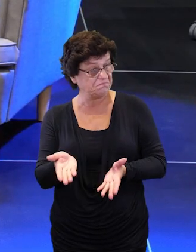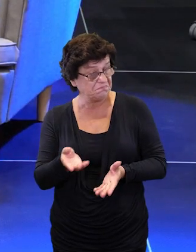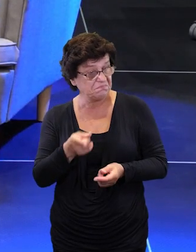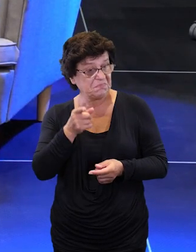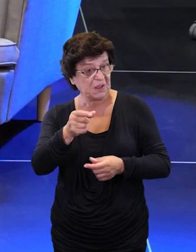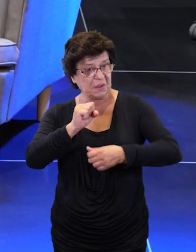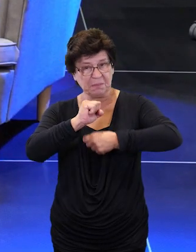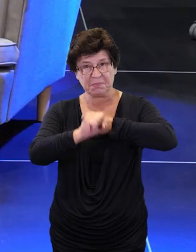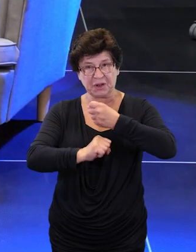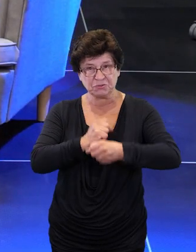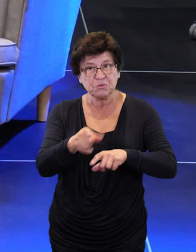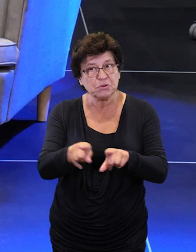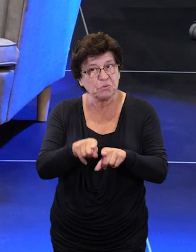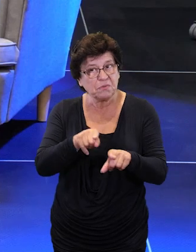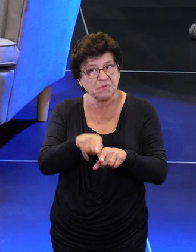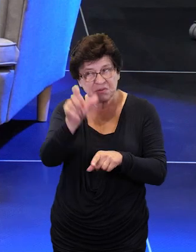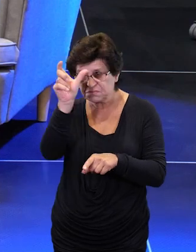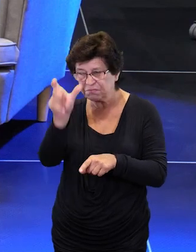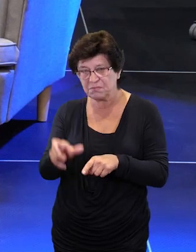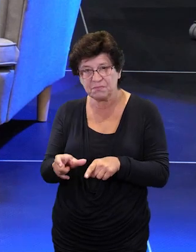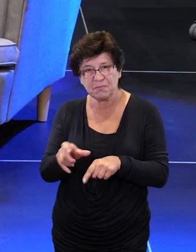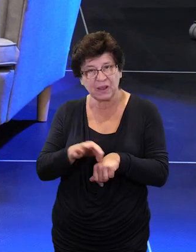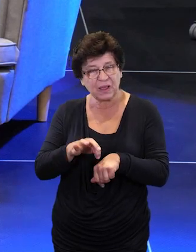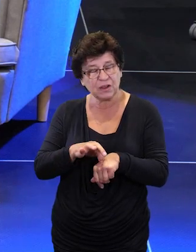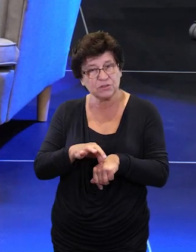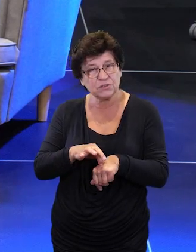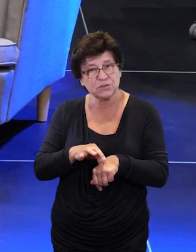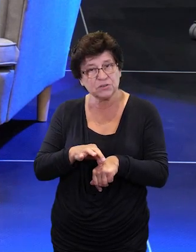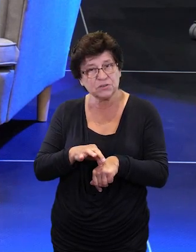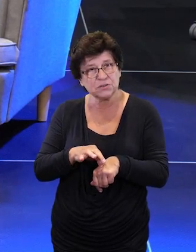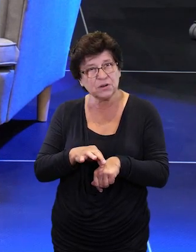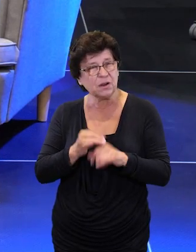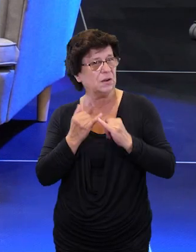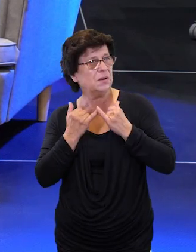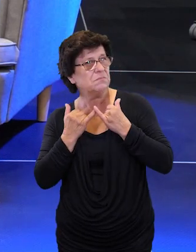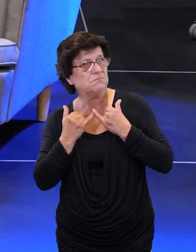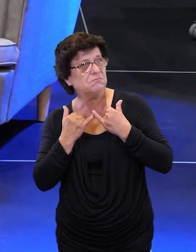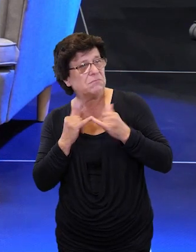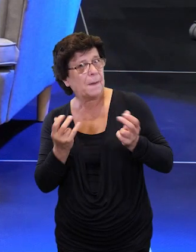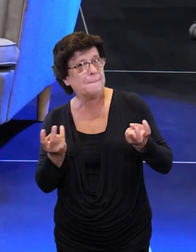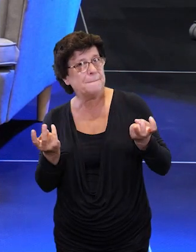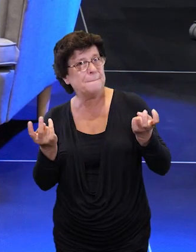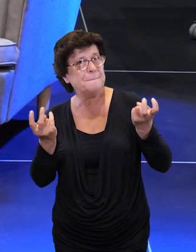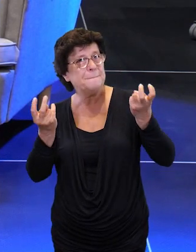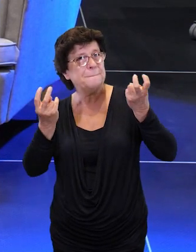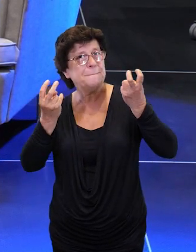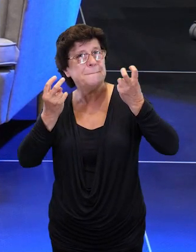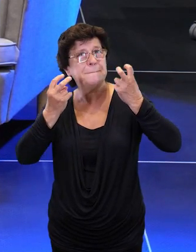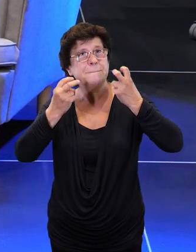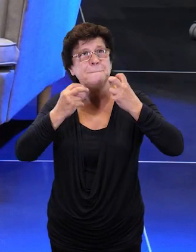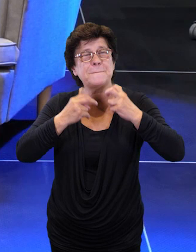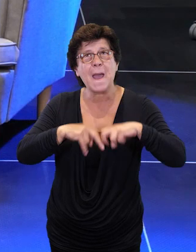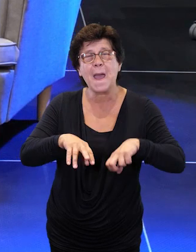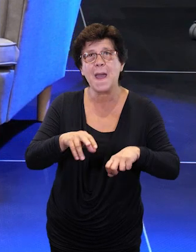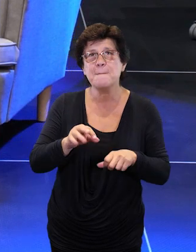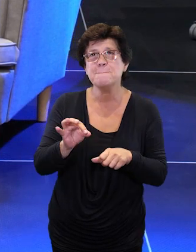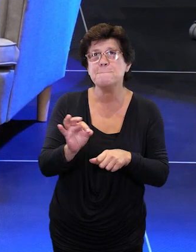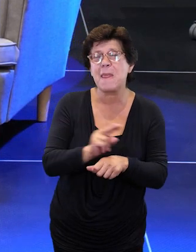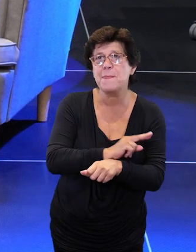nad innowacyjnością metod leczenia poprzez farmakologię.